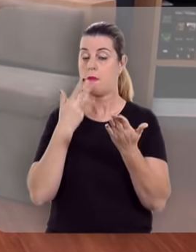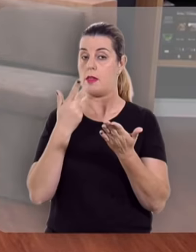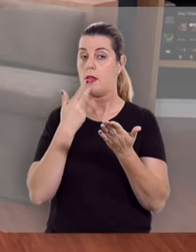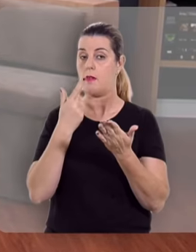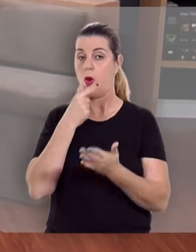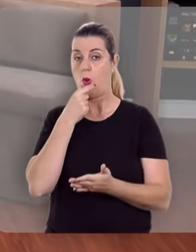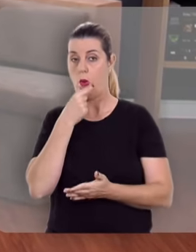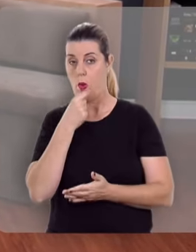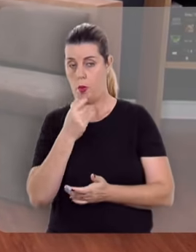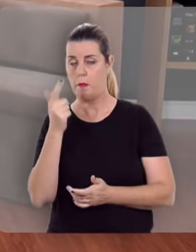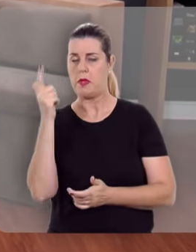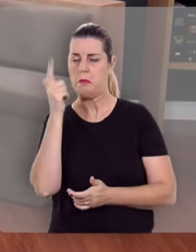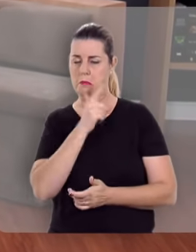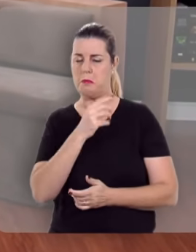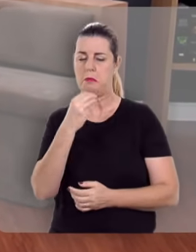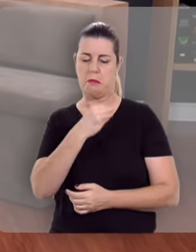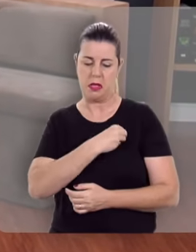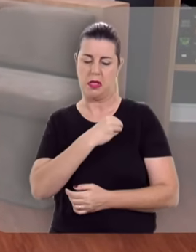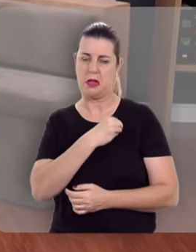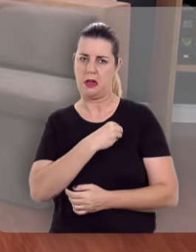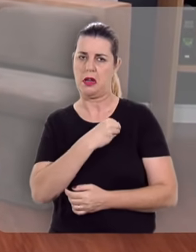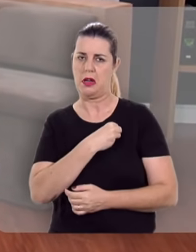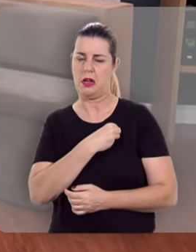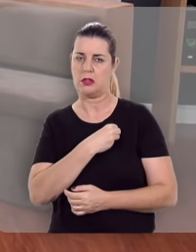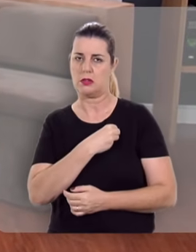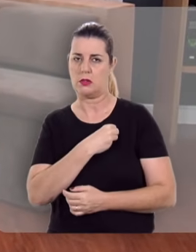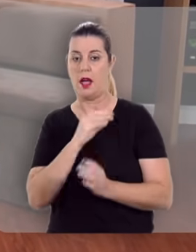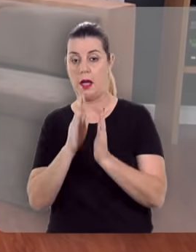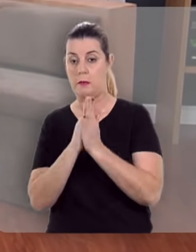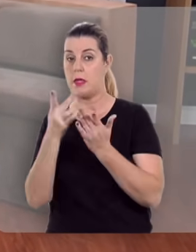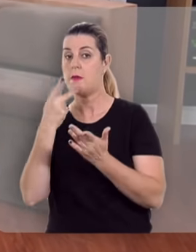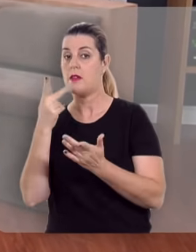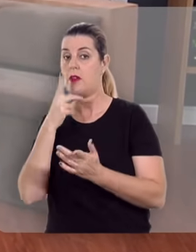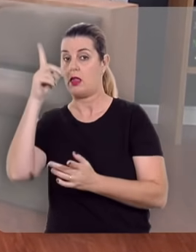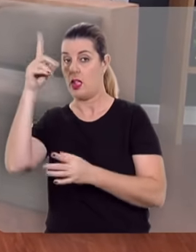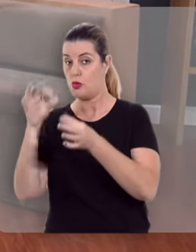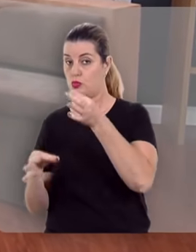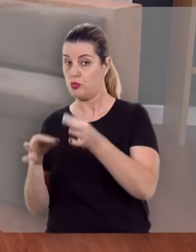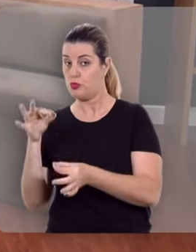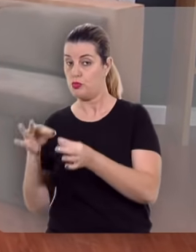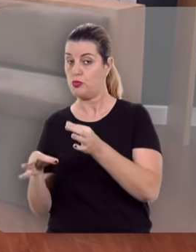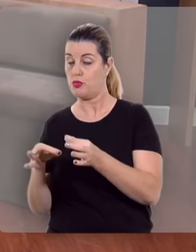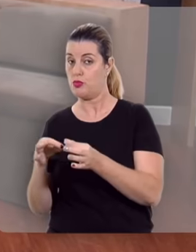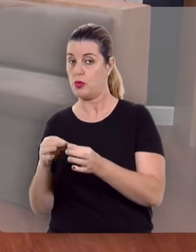homem é pecador o que a Bíblia diz que Deus é justo e a Bíblia diz que o homem